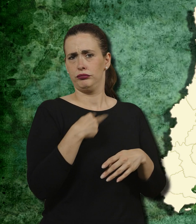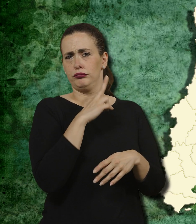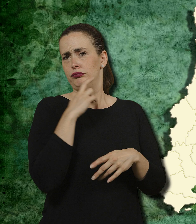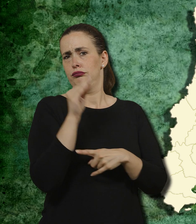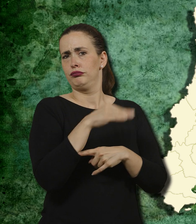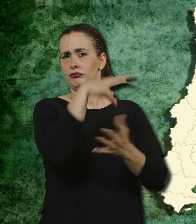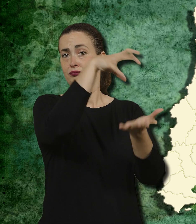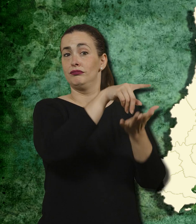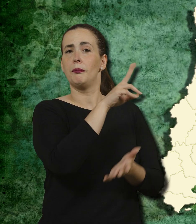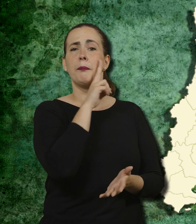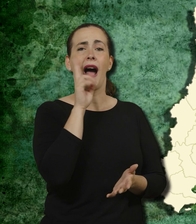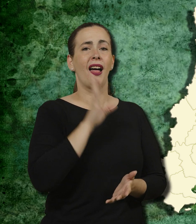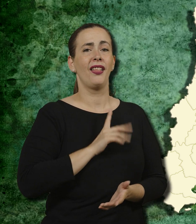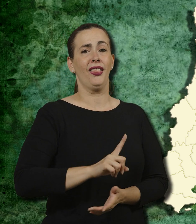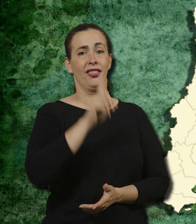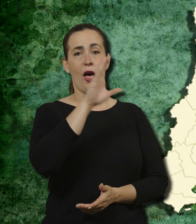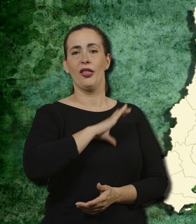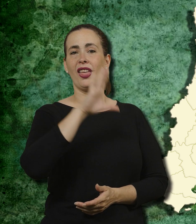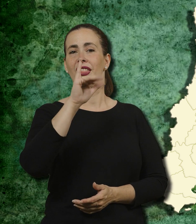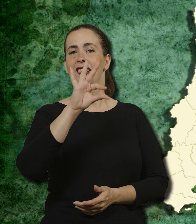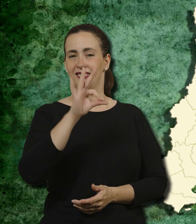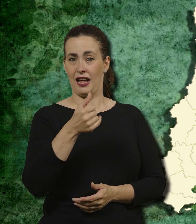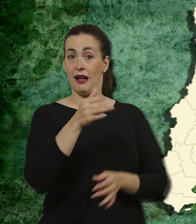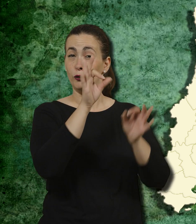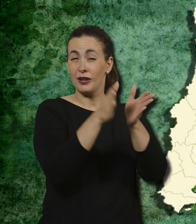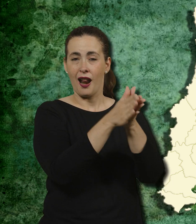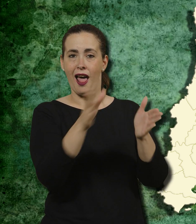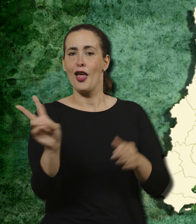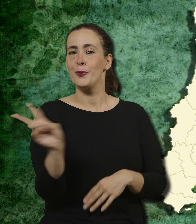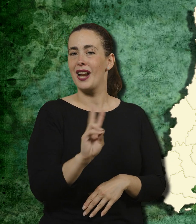El Santuari de la Mare de Déu de la Cisa, a tocar del terme de Vilassar de Dalt,